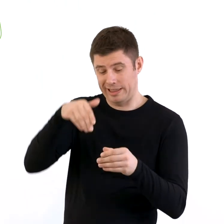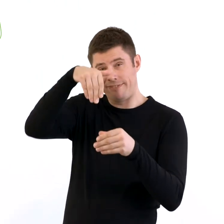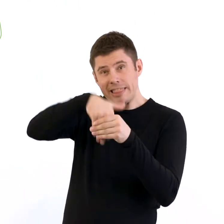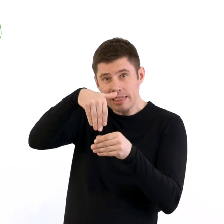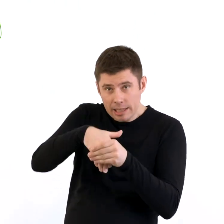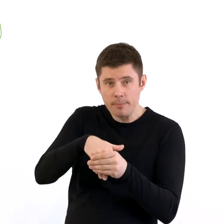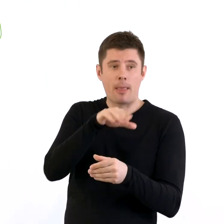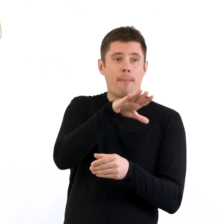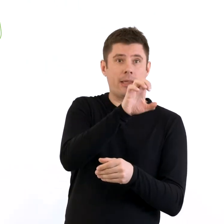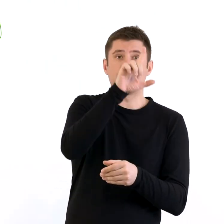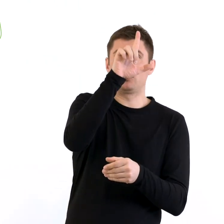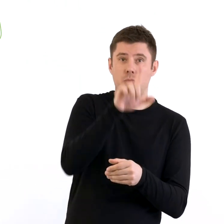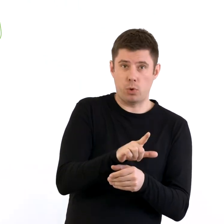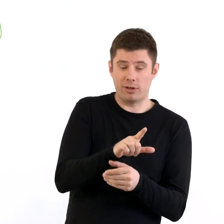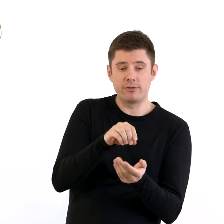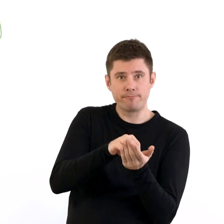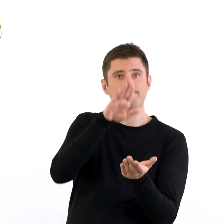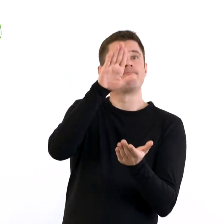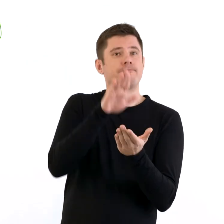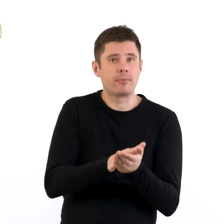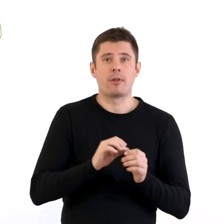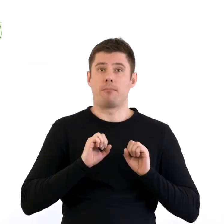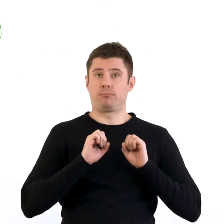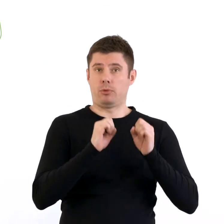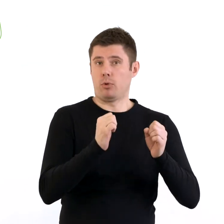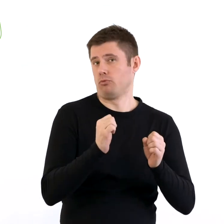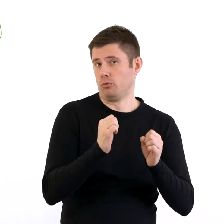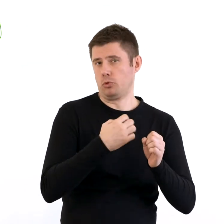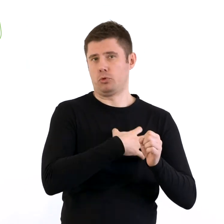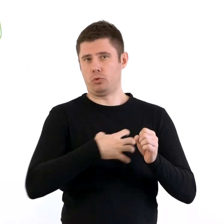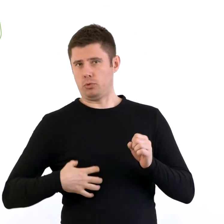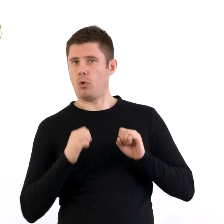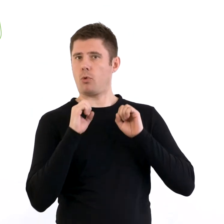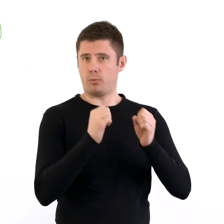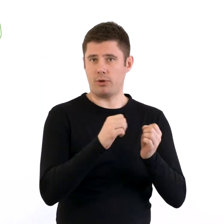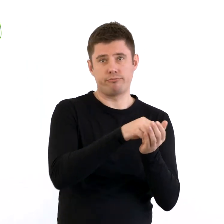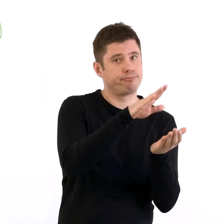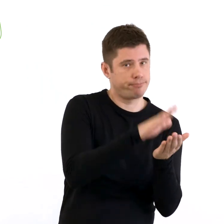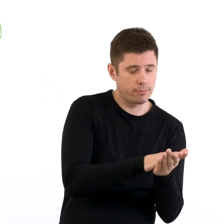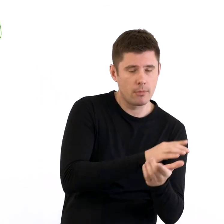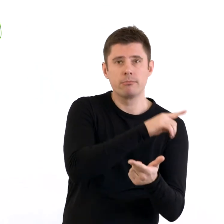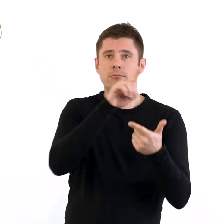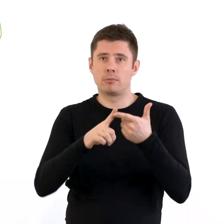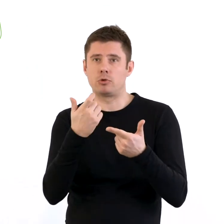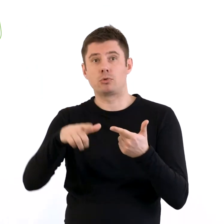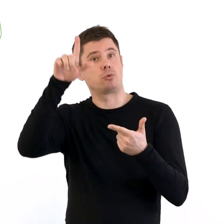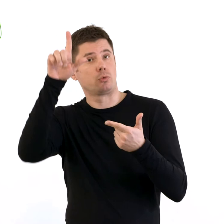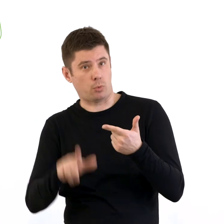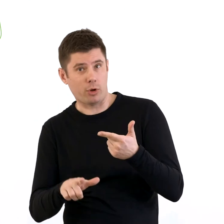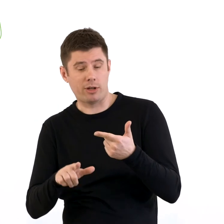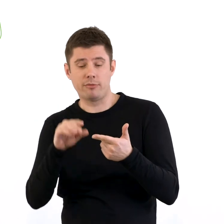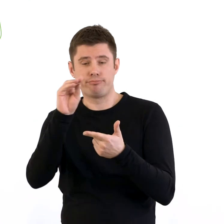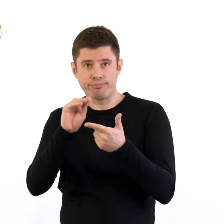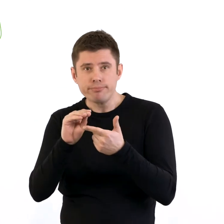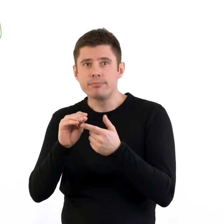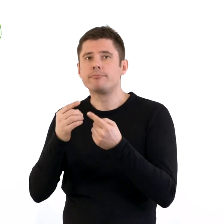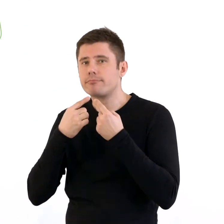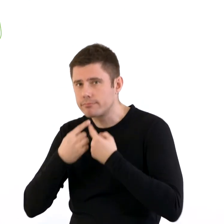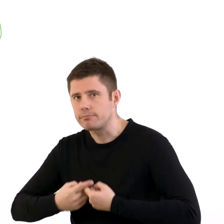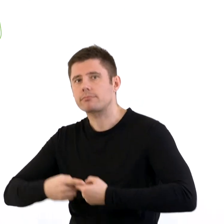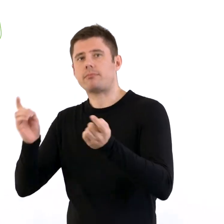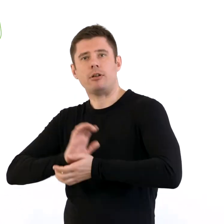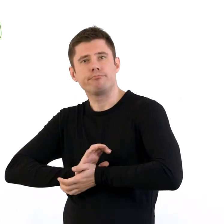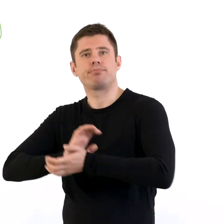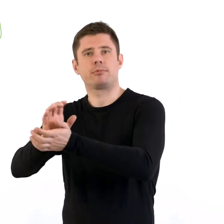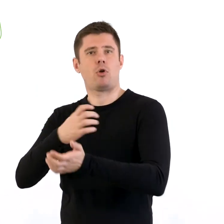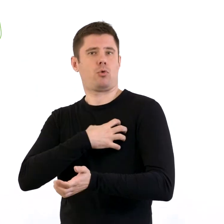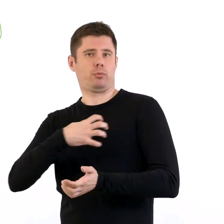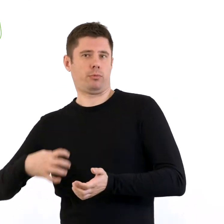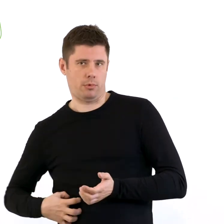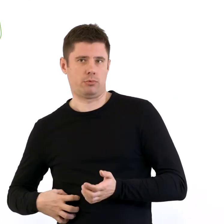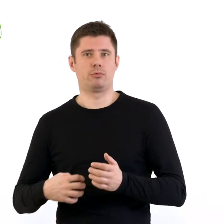w tym 500 zł opłata za wpis przedsiębiorców do rejestru, 100 zł za ogłoszenie w Monitorze Gospodarczym.